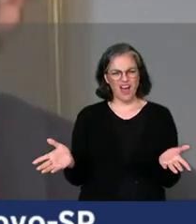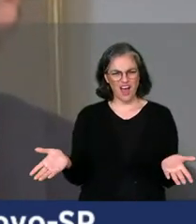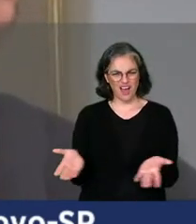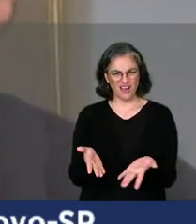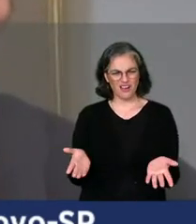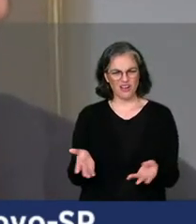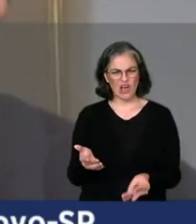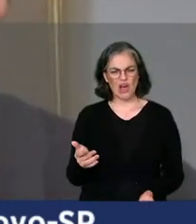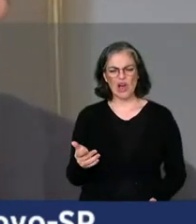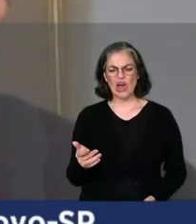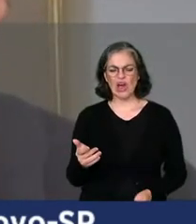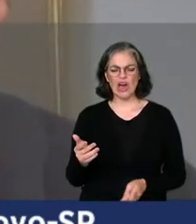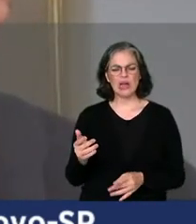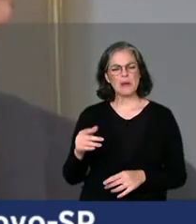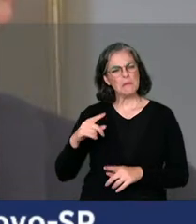PODEMOS COMEÇAR A CRIAR EXCEÇÕES E EXCEÇÕES AO